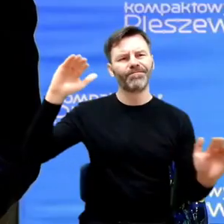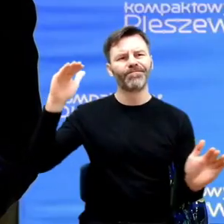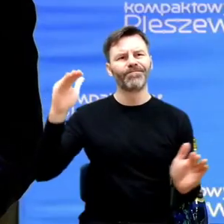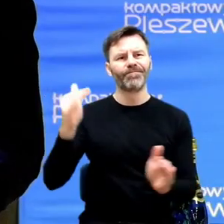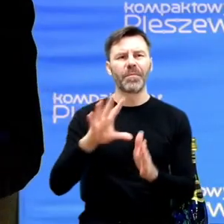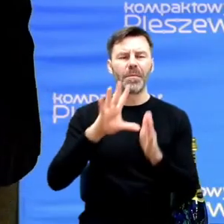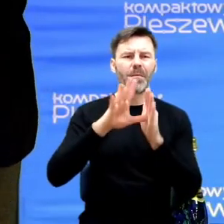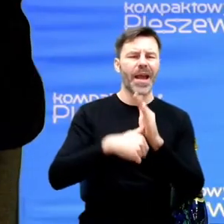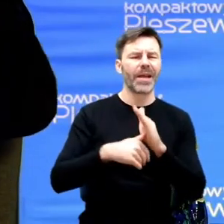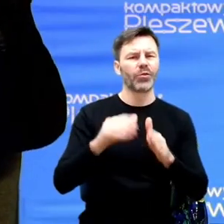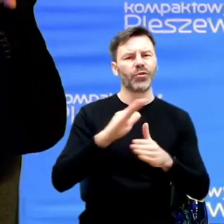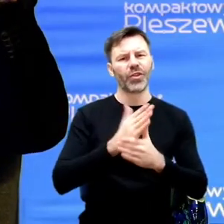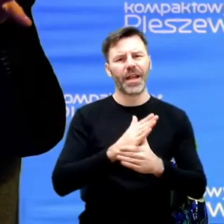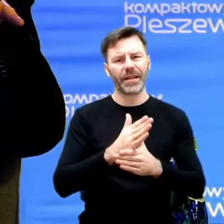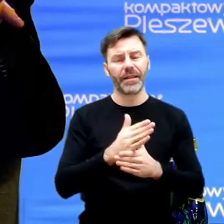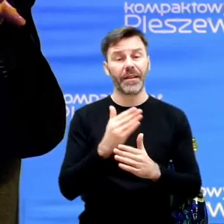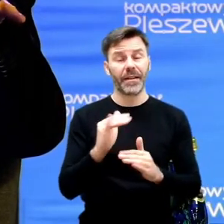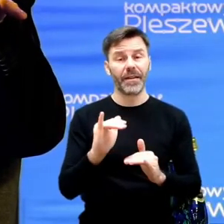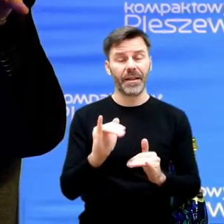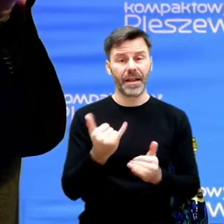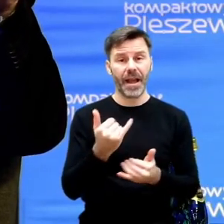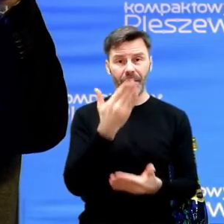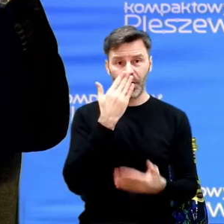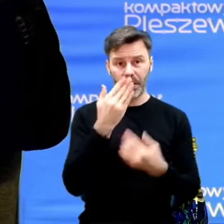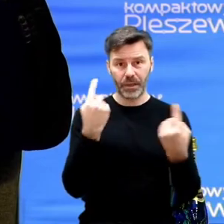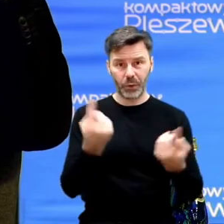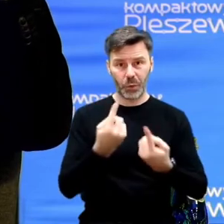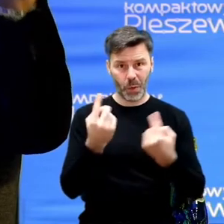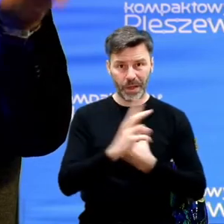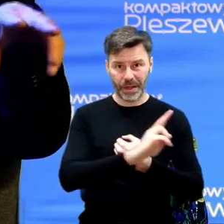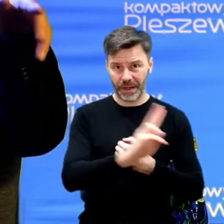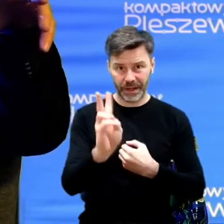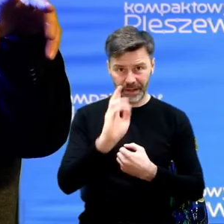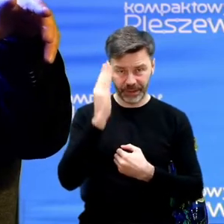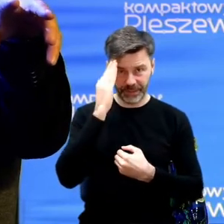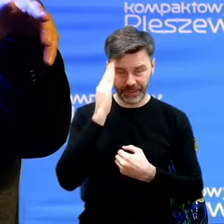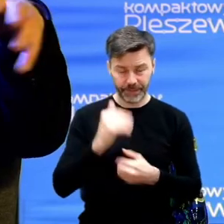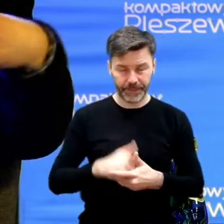Tutaj myślę, że to też jest bardzo ważne, żebyśmy tę specyfikę miast,